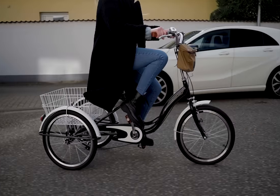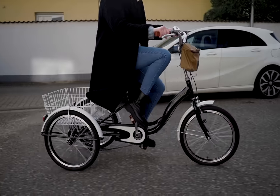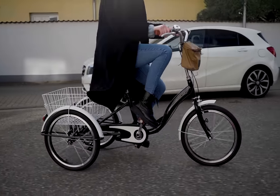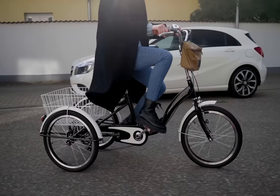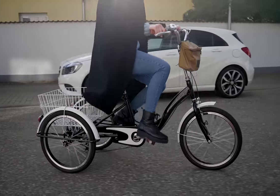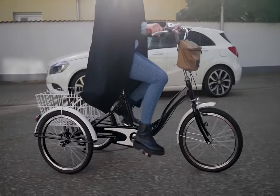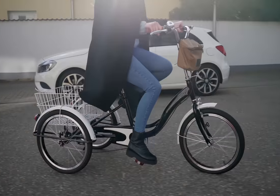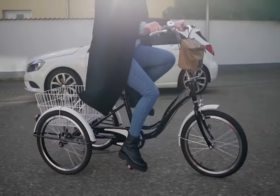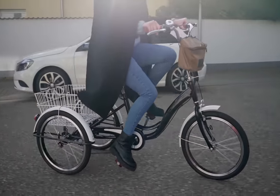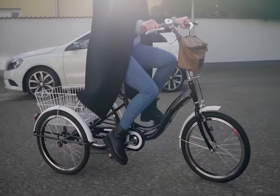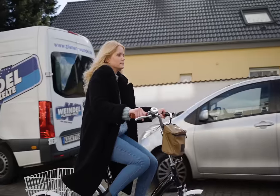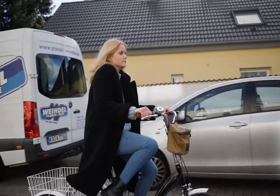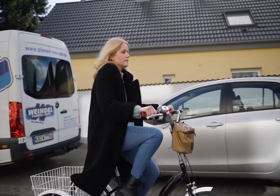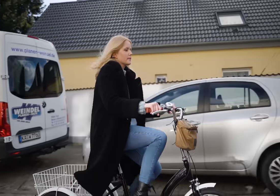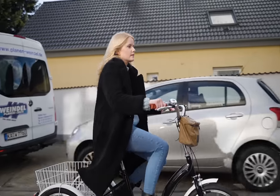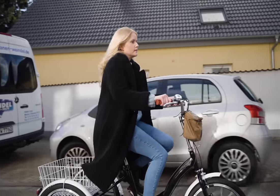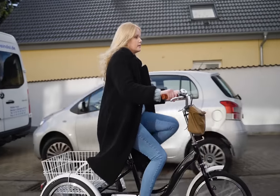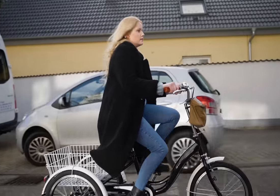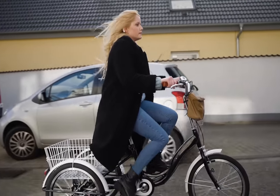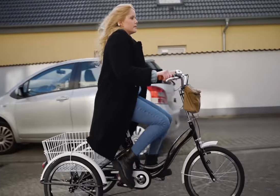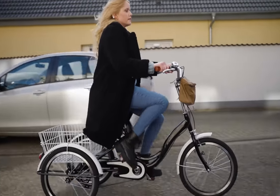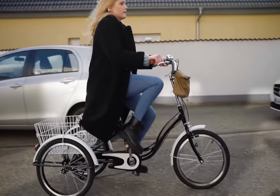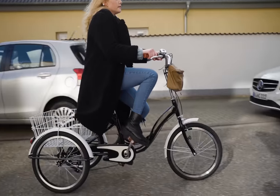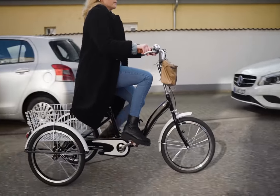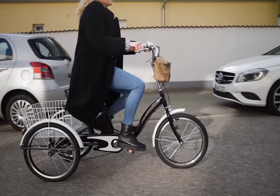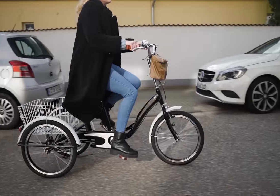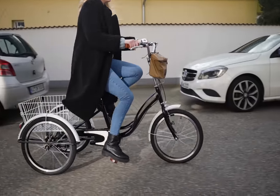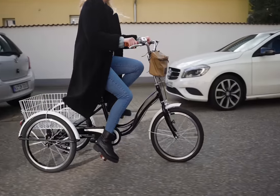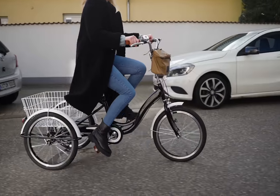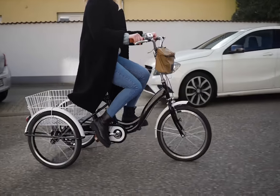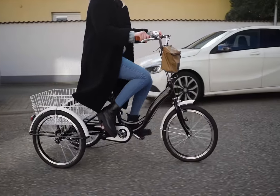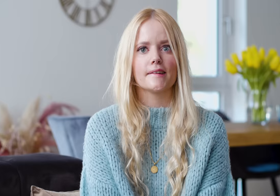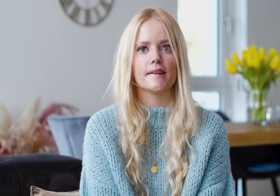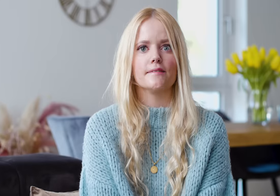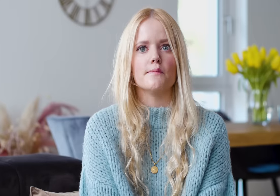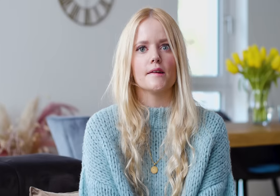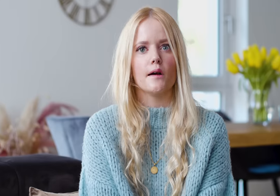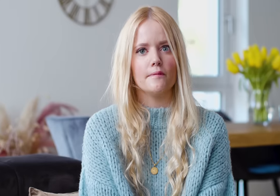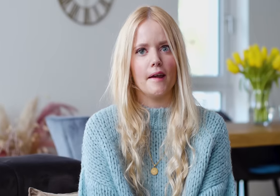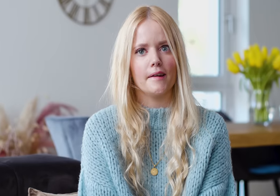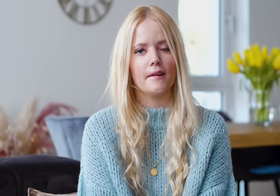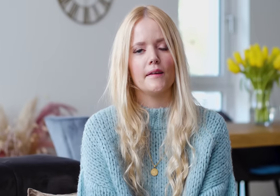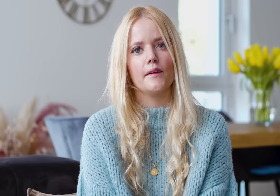(Traurige Musik) Ich hab dann dort gehört, dass ich irgendwann mal taub werde.